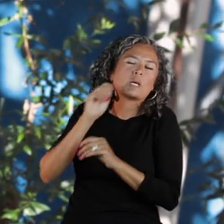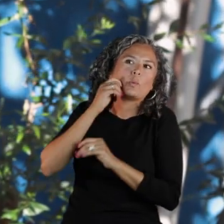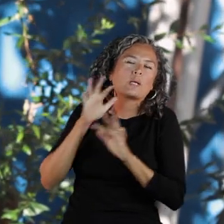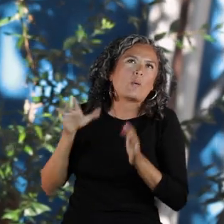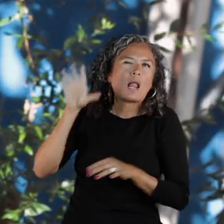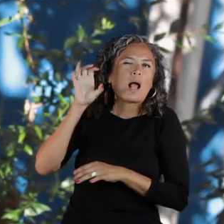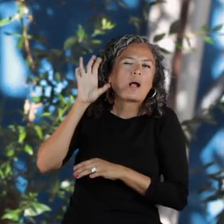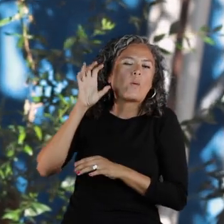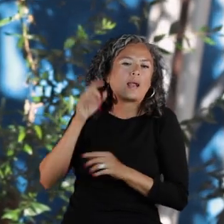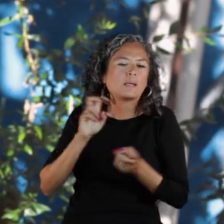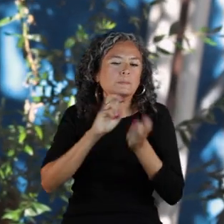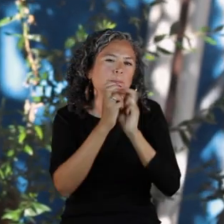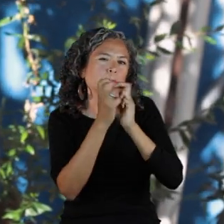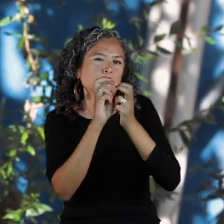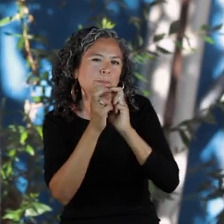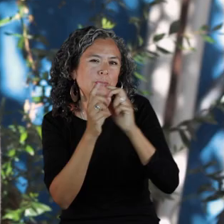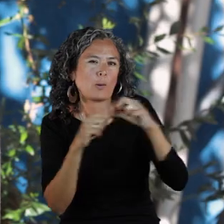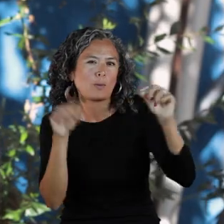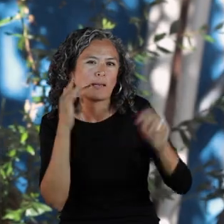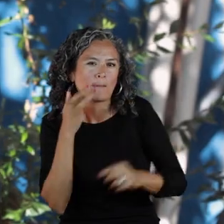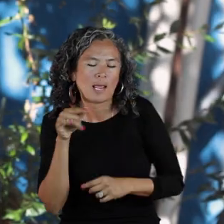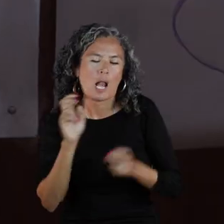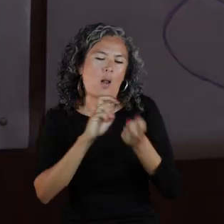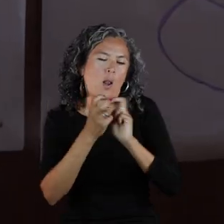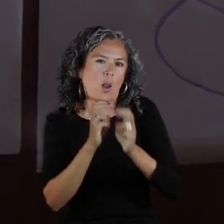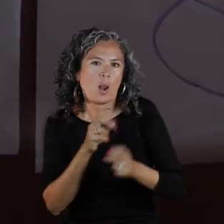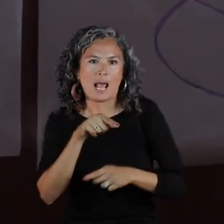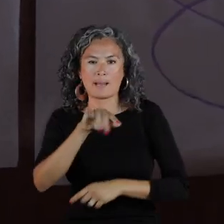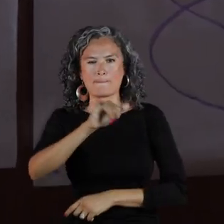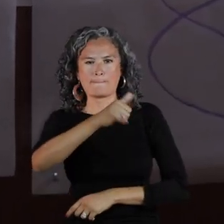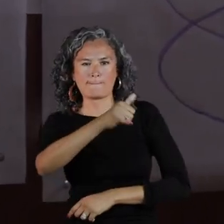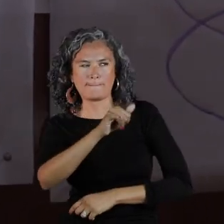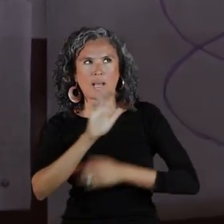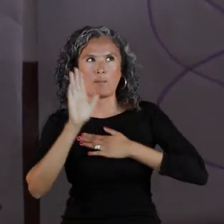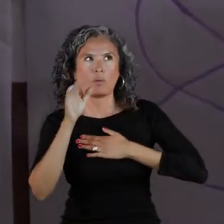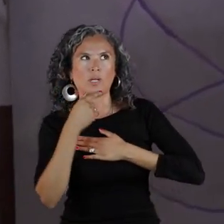Entonces en esa etapa de la “luna de miel”, comienzan las manipulaciones, las promesas.